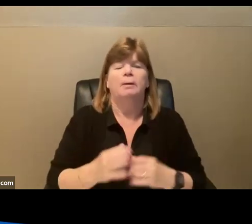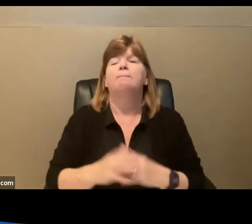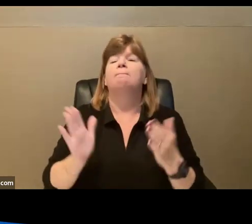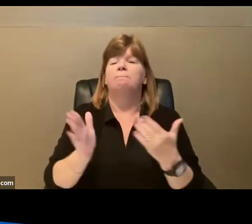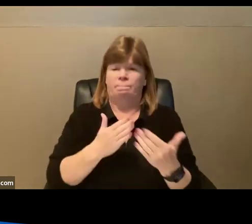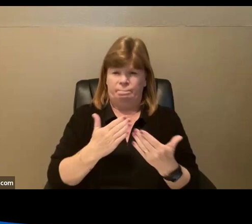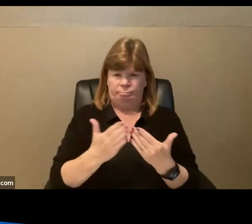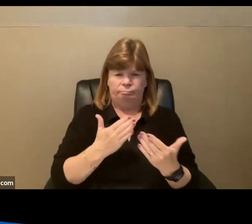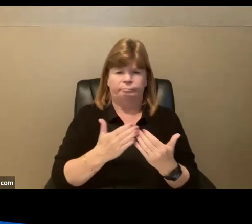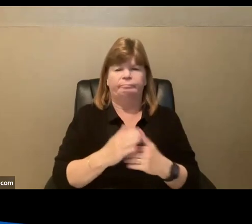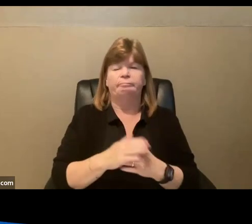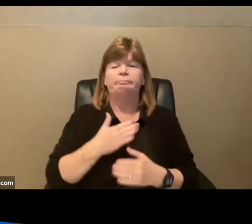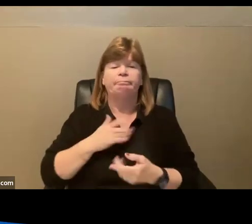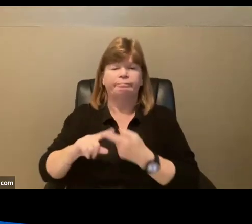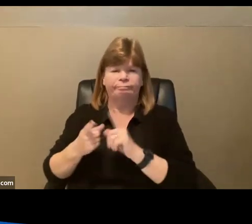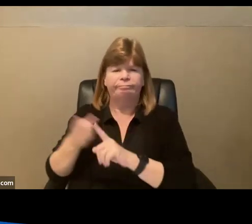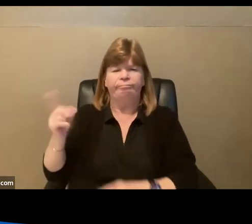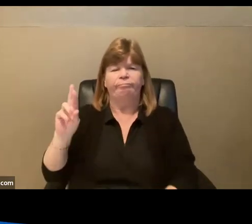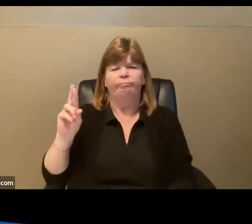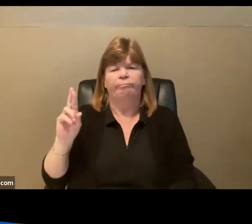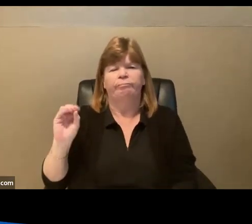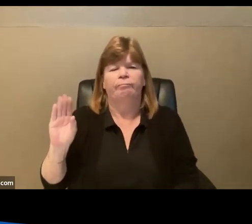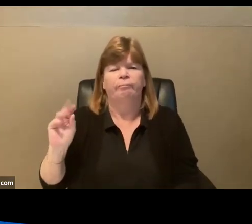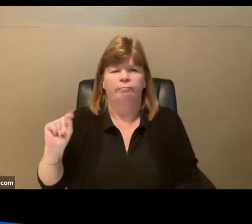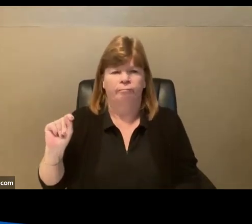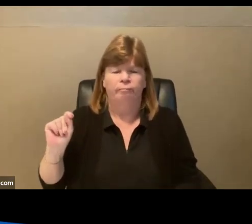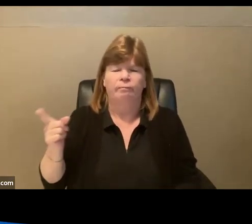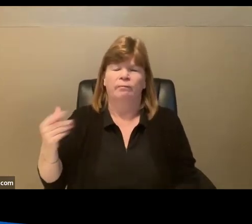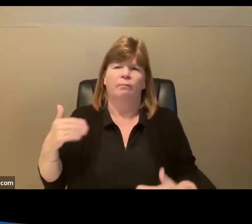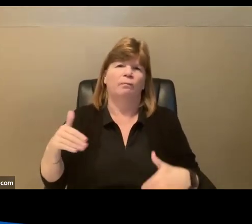Mi amigo, Robert Husky, un hombre maravilloso, muy activo